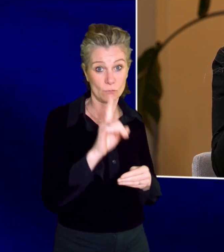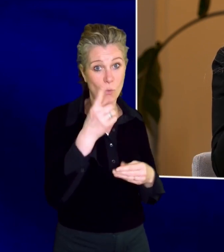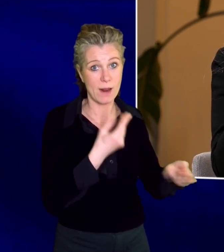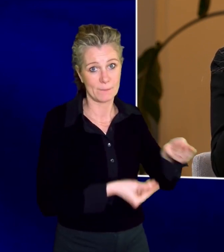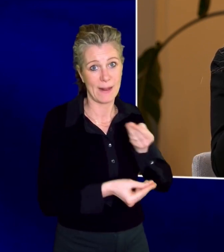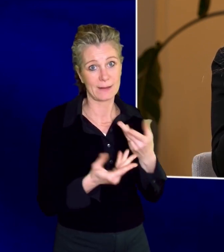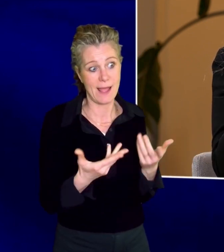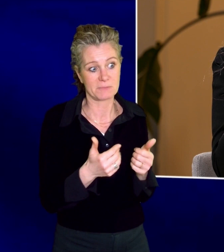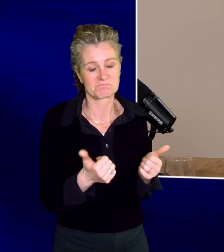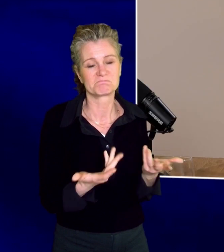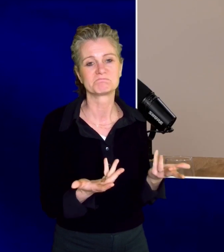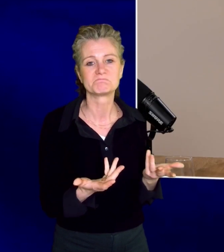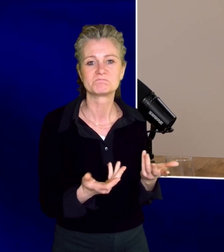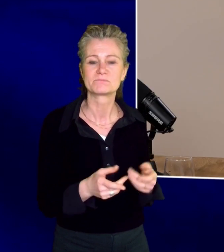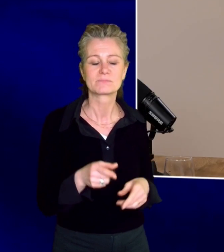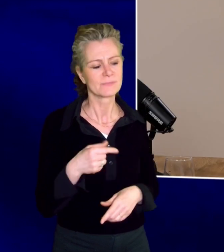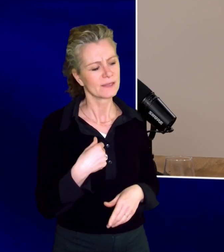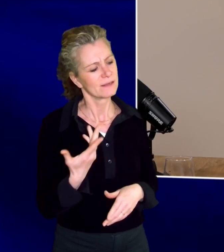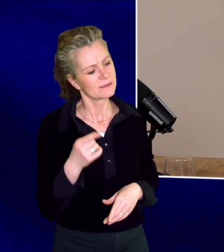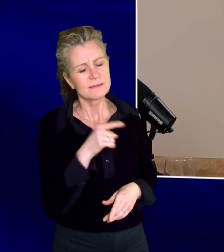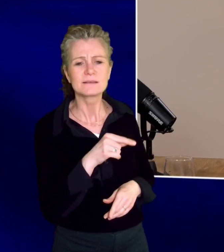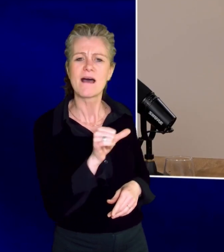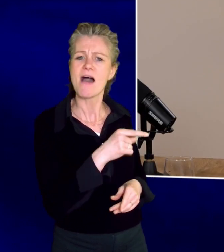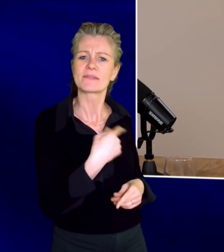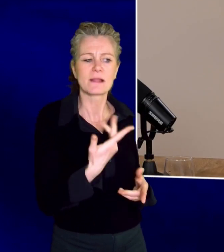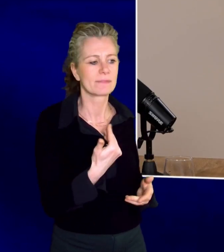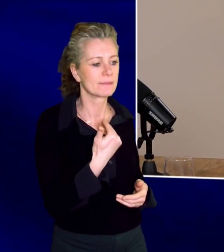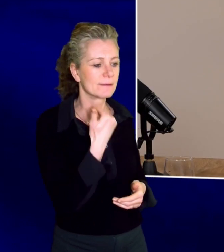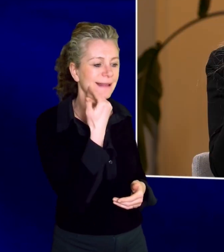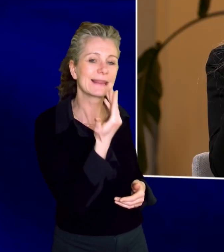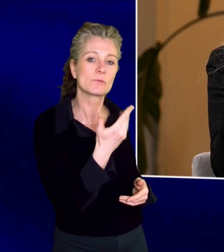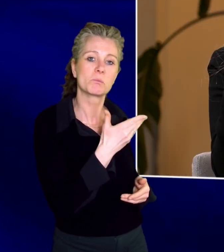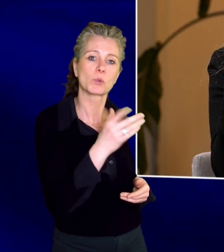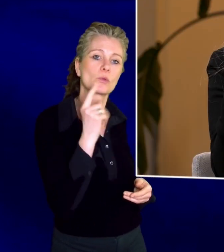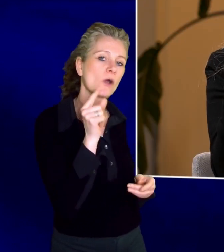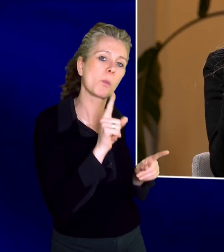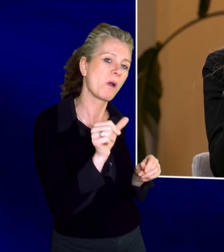Wat kunnen zij anders dan een lieve buurvrouw? Ja, het ECHT snappen.